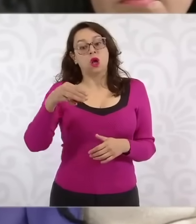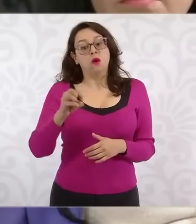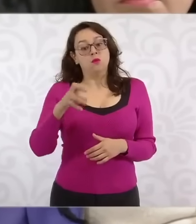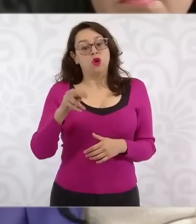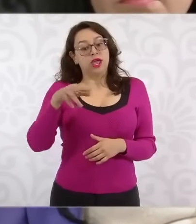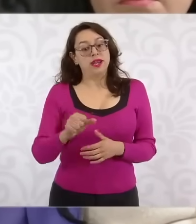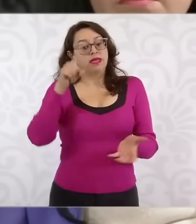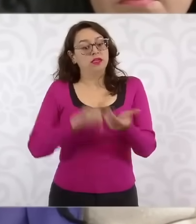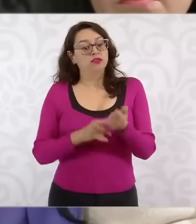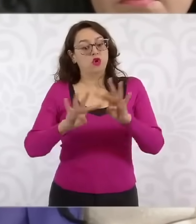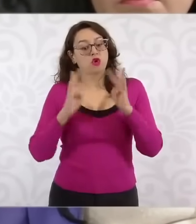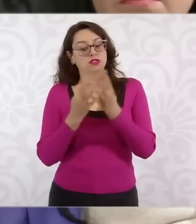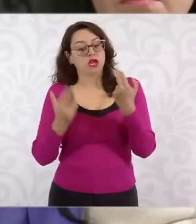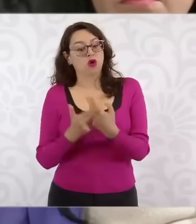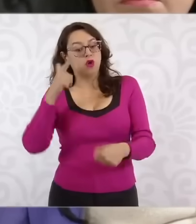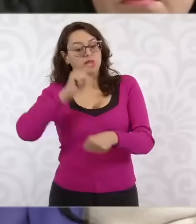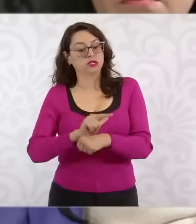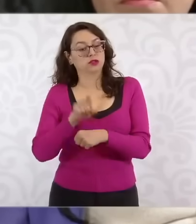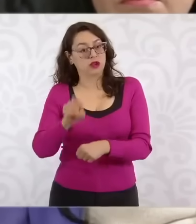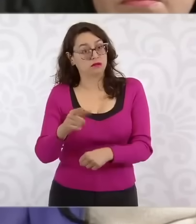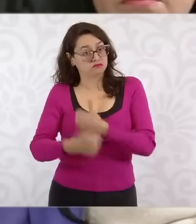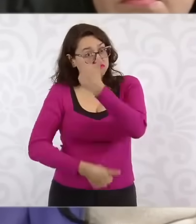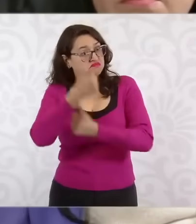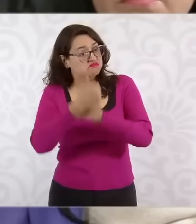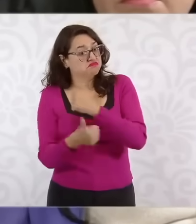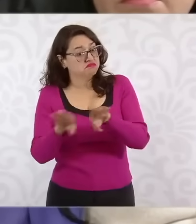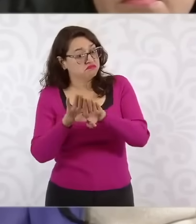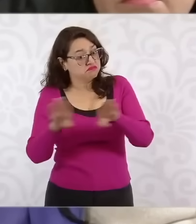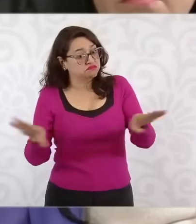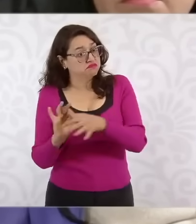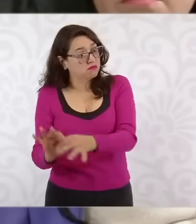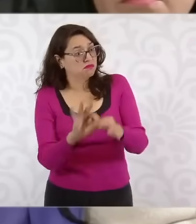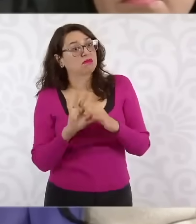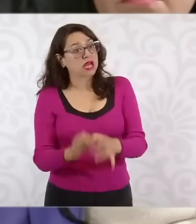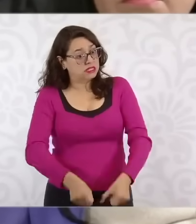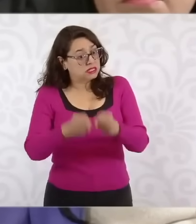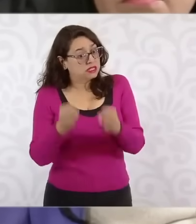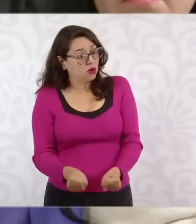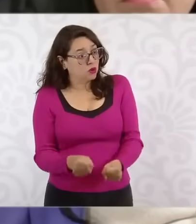usted cree que con esto garantiza el piso parejo y sobre todo la unidad de los integrantes de Morena.